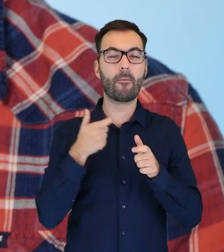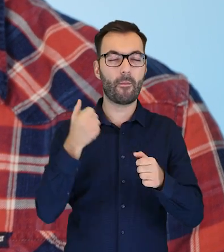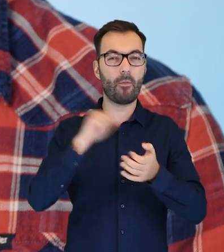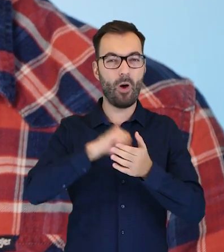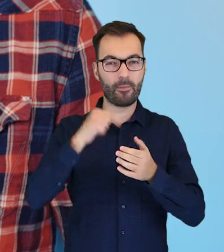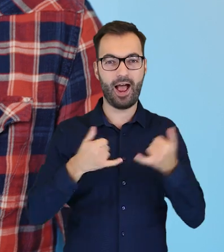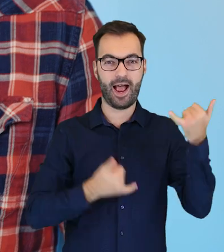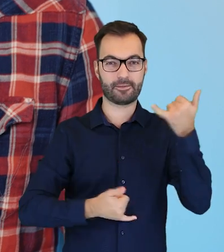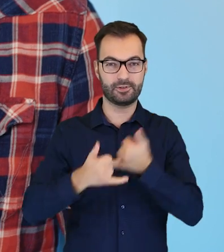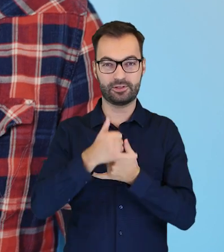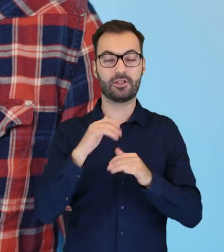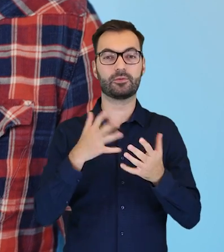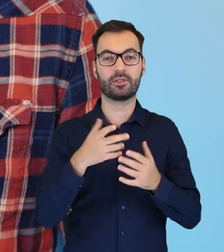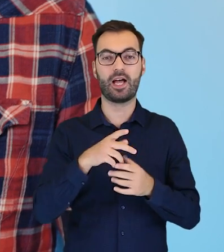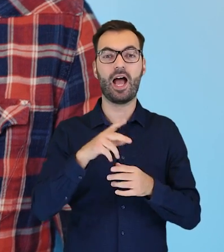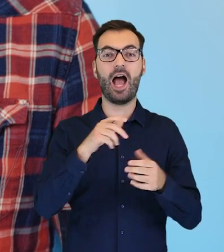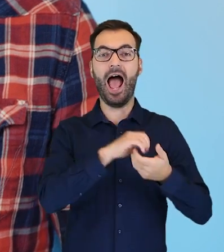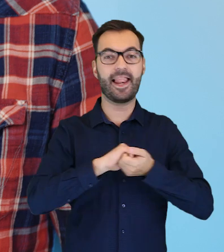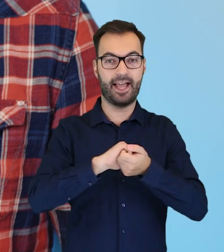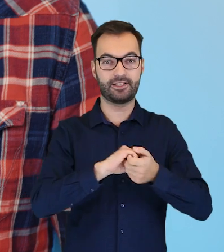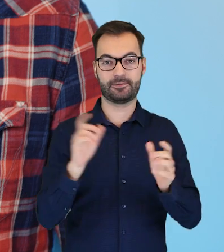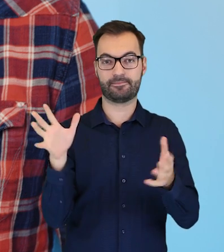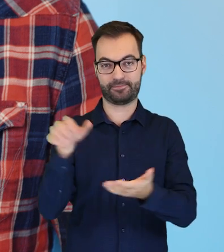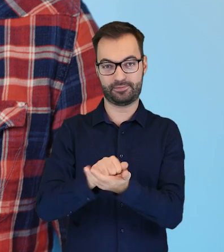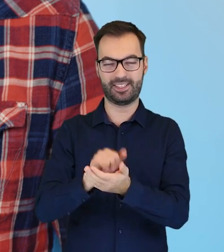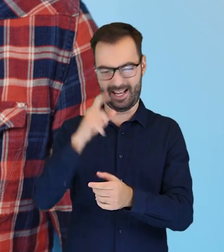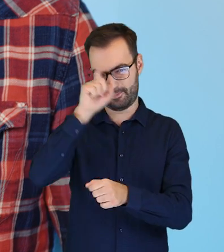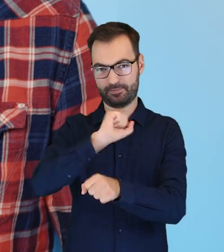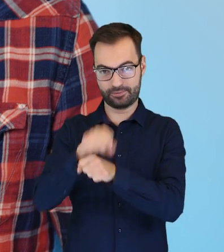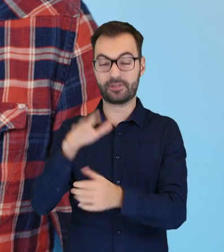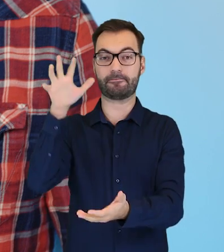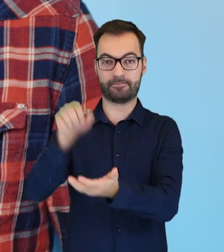którą alianci przejęli po pokonaniu Niemiec w II Wojnie Światowej